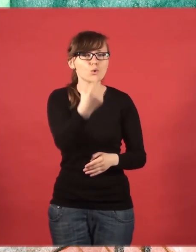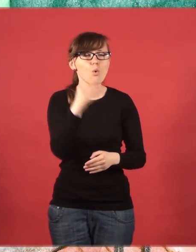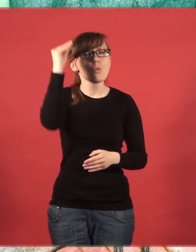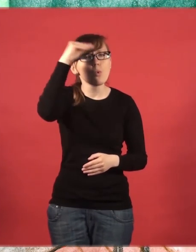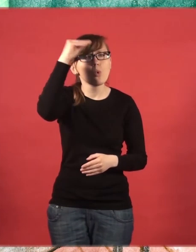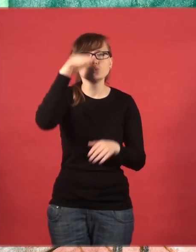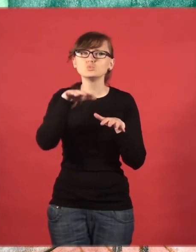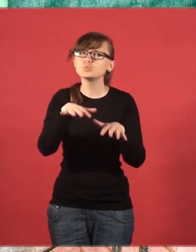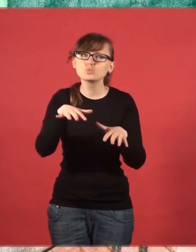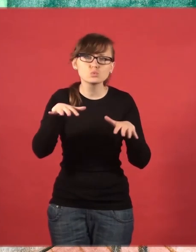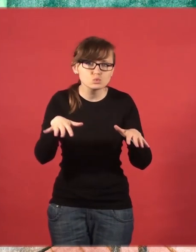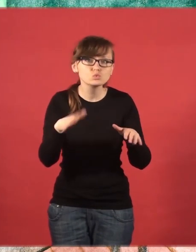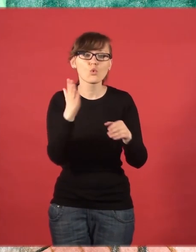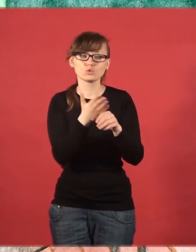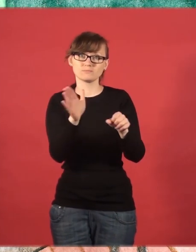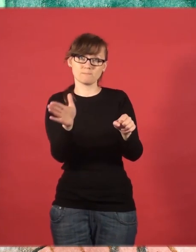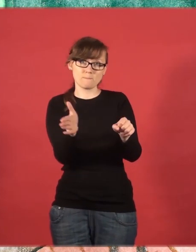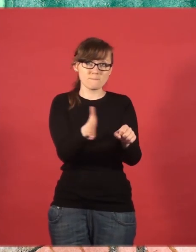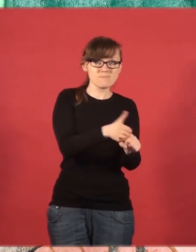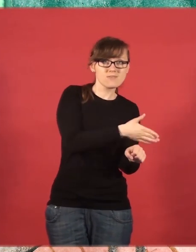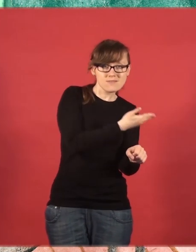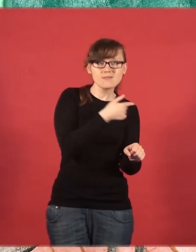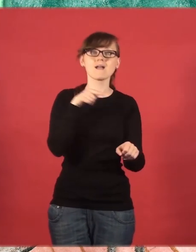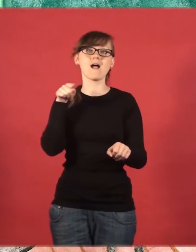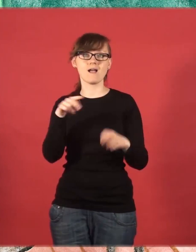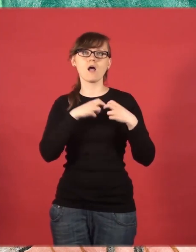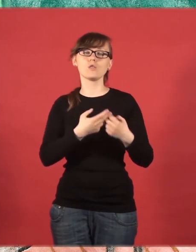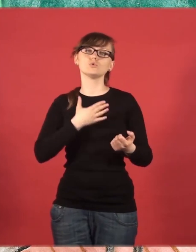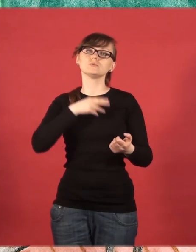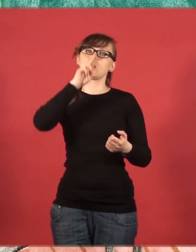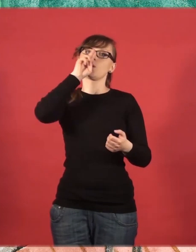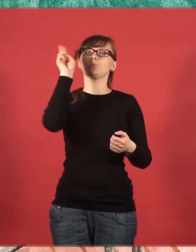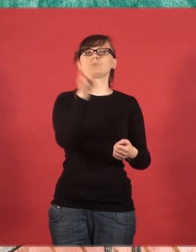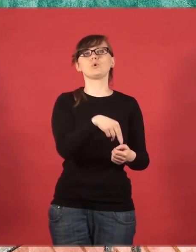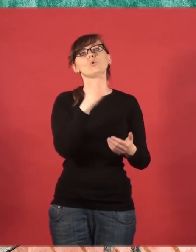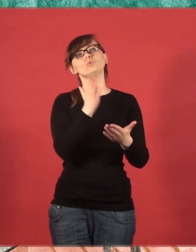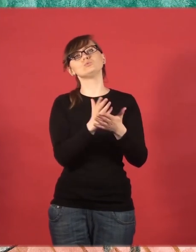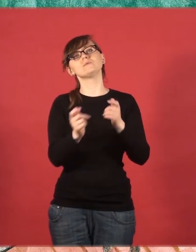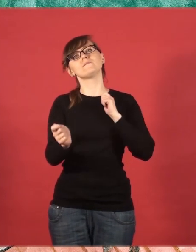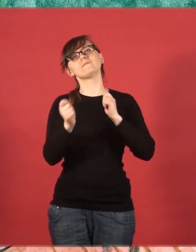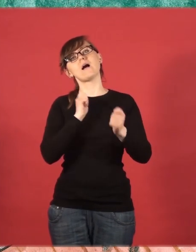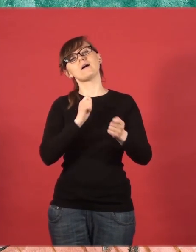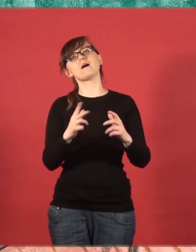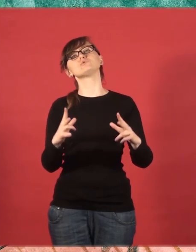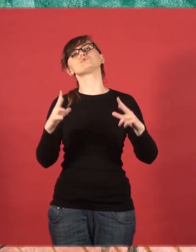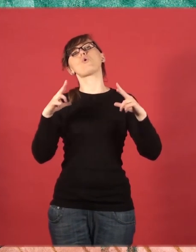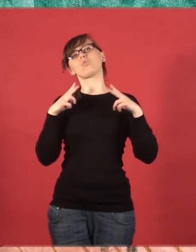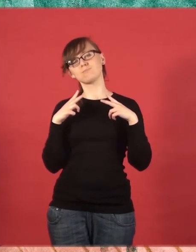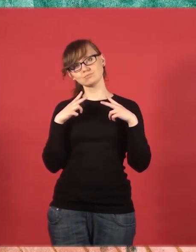To był trudny rok szkolny, Ania miała bardzo dużo nauki, z radością powitała więc wakacje.